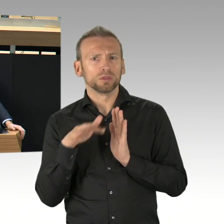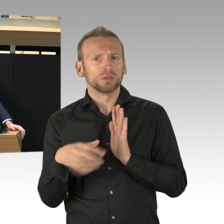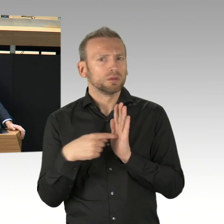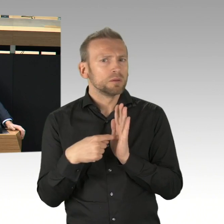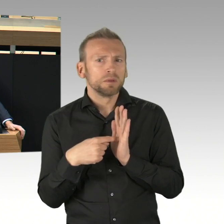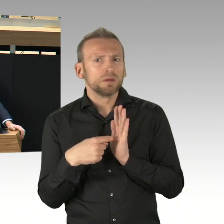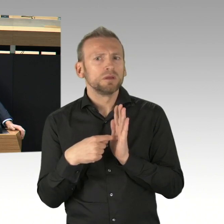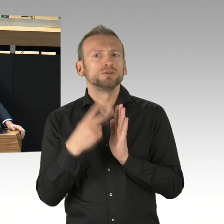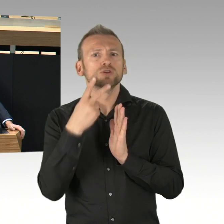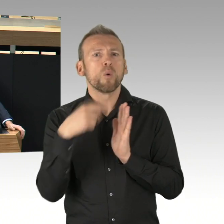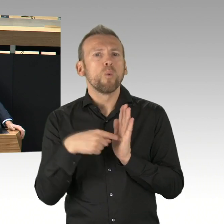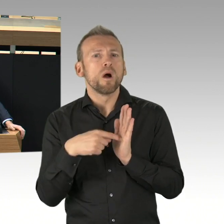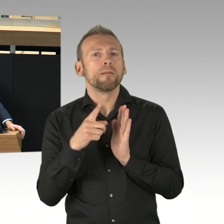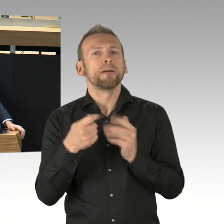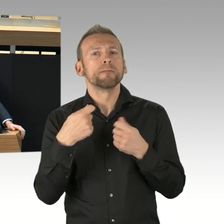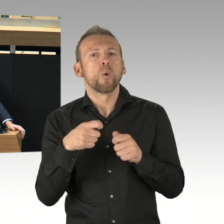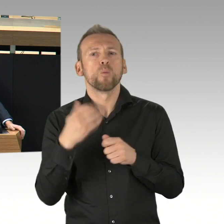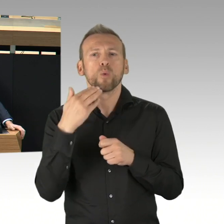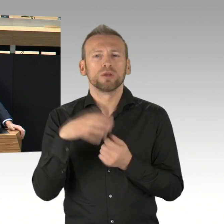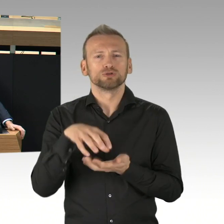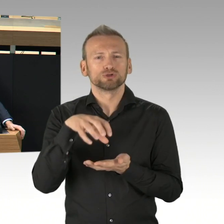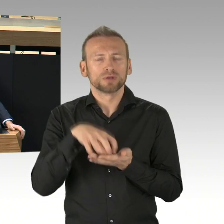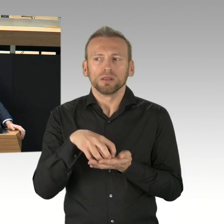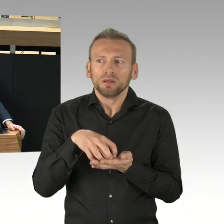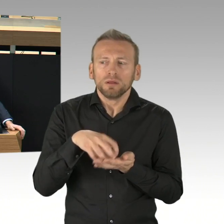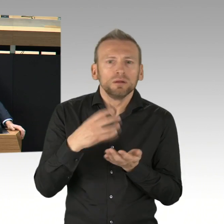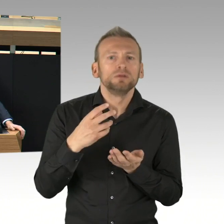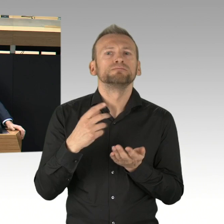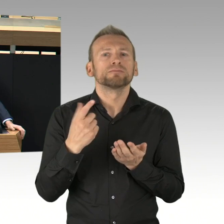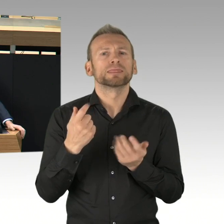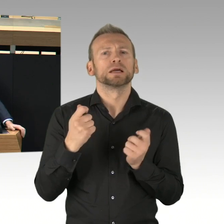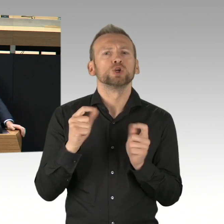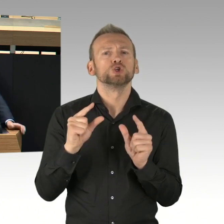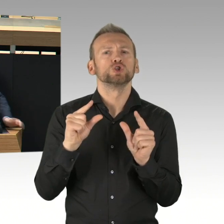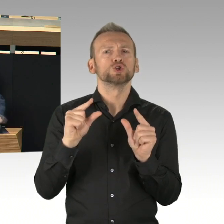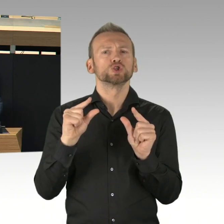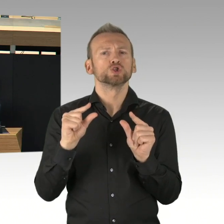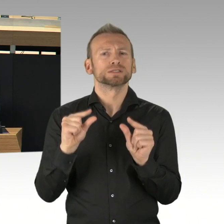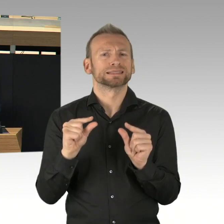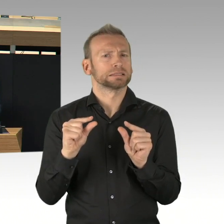und die Potenziale, die die Stadt hat, besser nutzen kann. Stattdessen haben Sie sich darauf eingelassen,